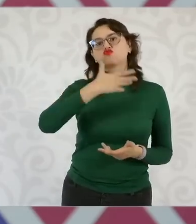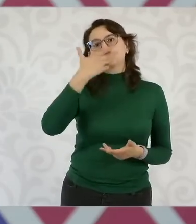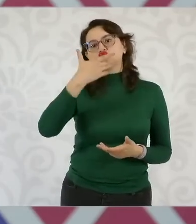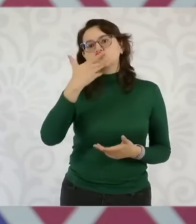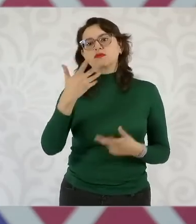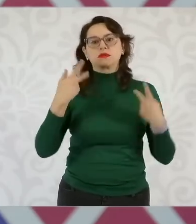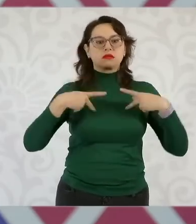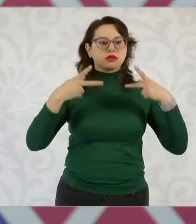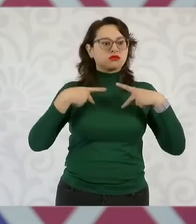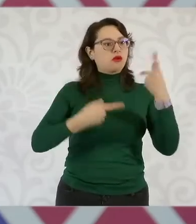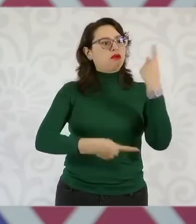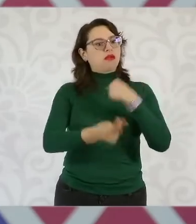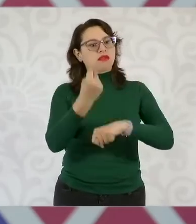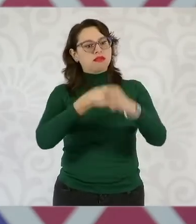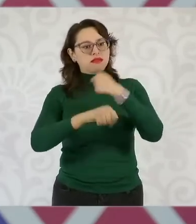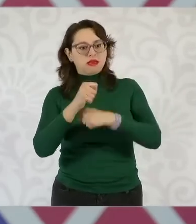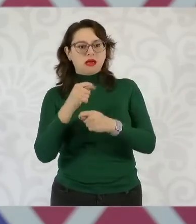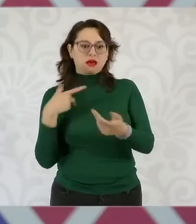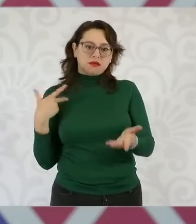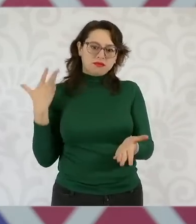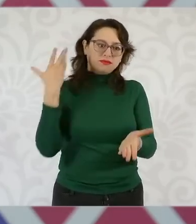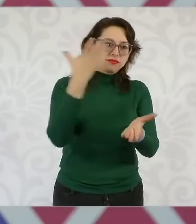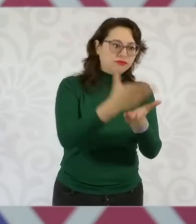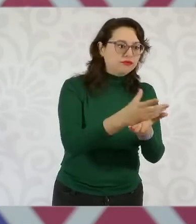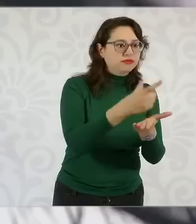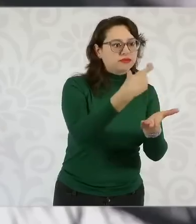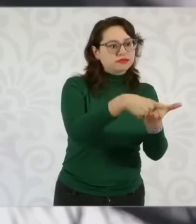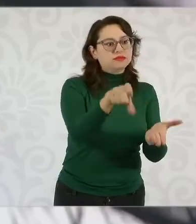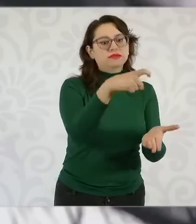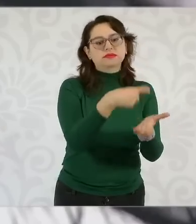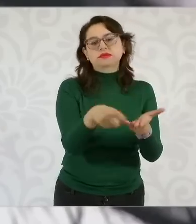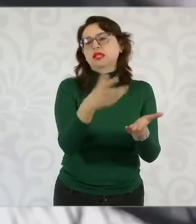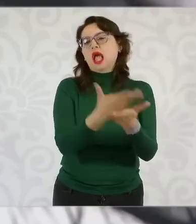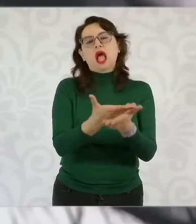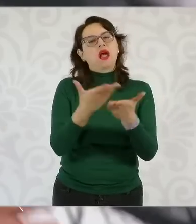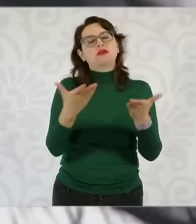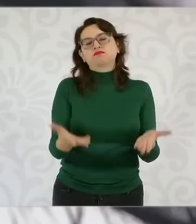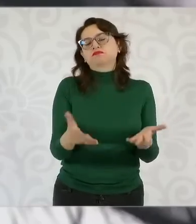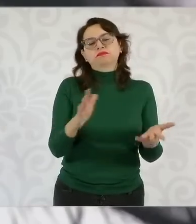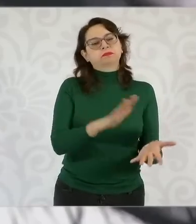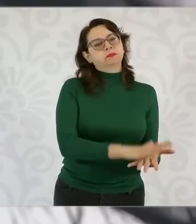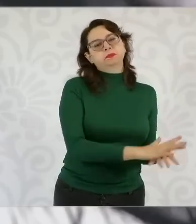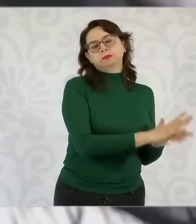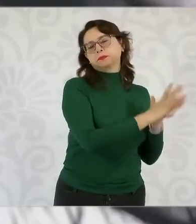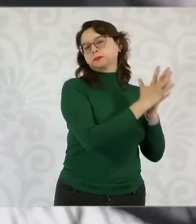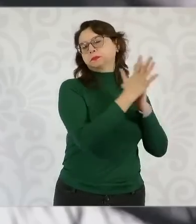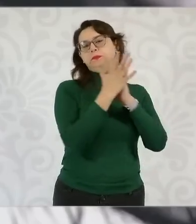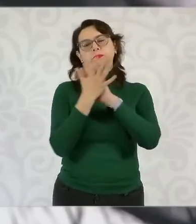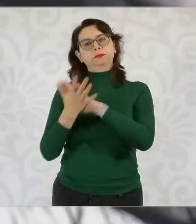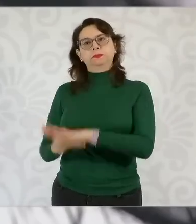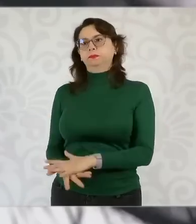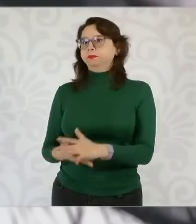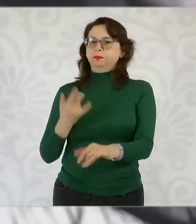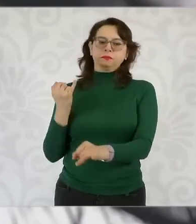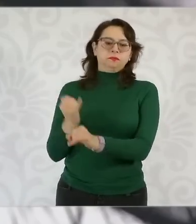que iba un un a una a una tienda pues ahora es es omnicanal como bien ustedes lo ven Pues esta era